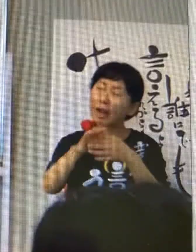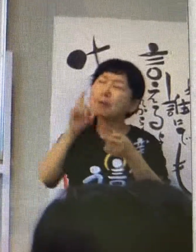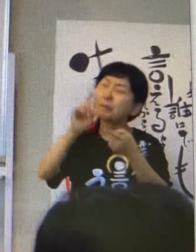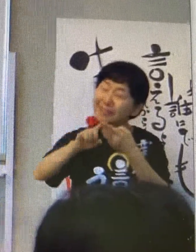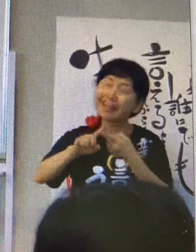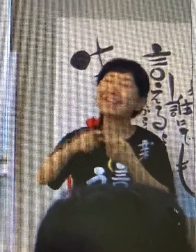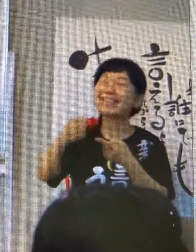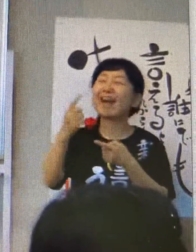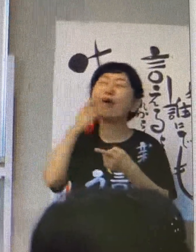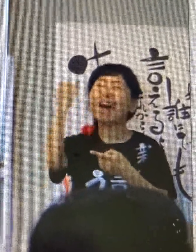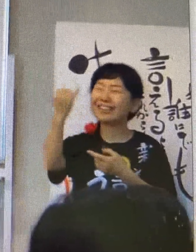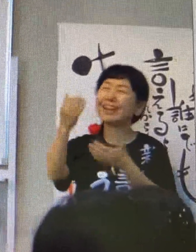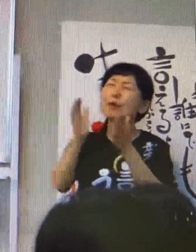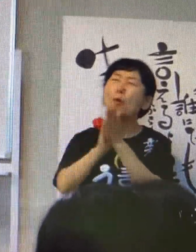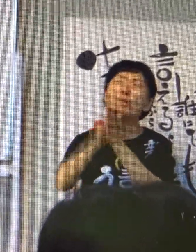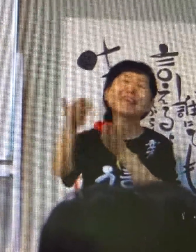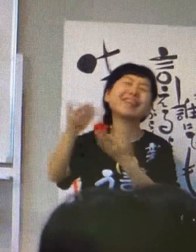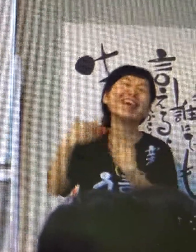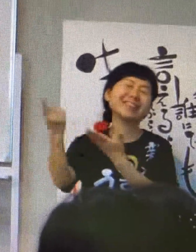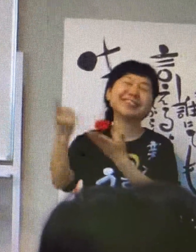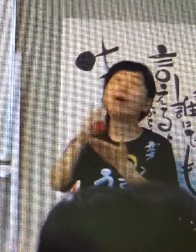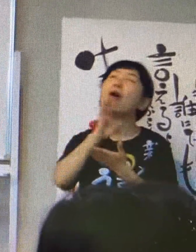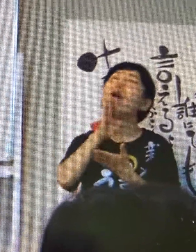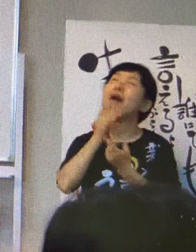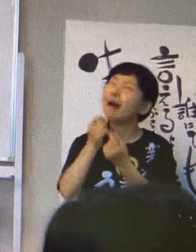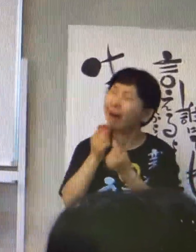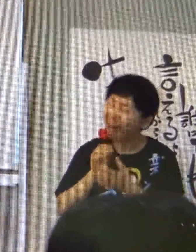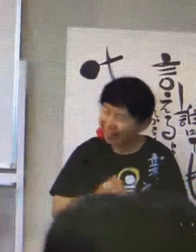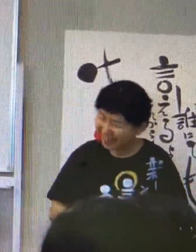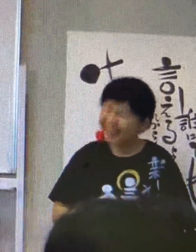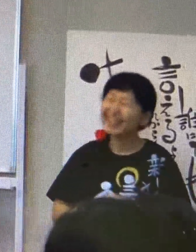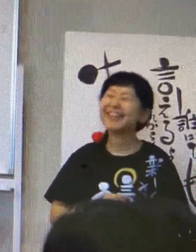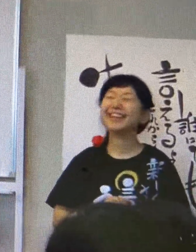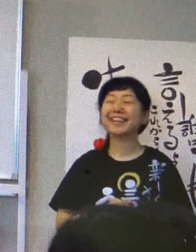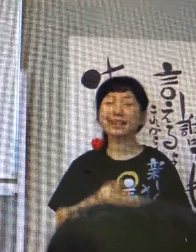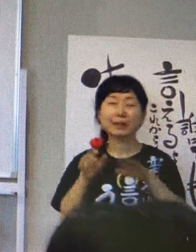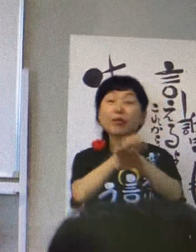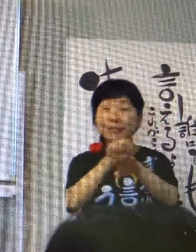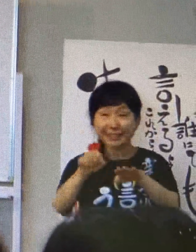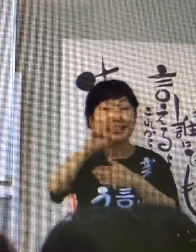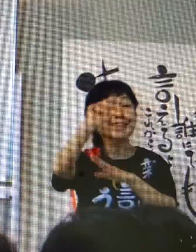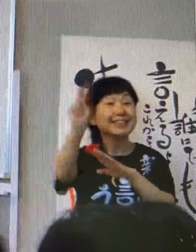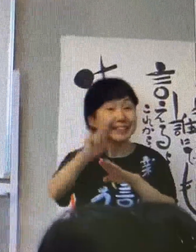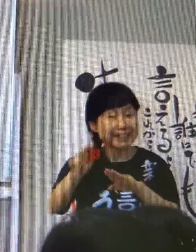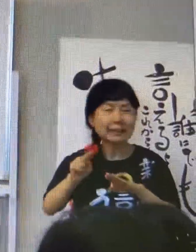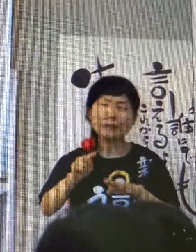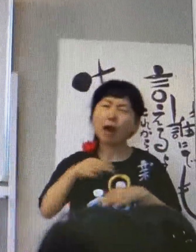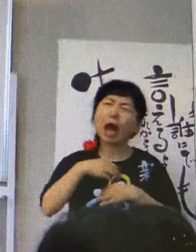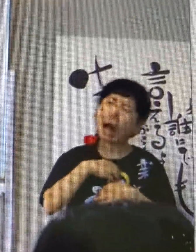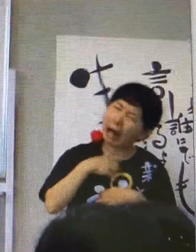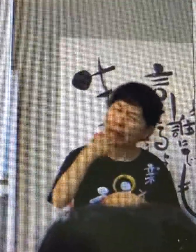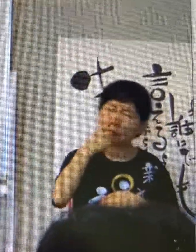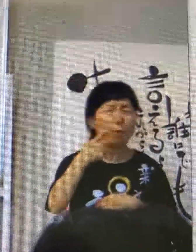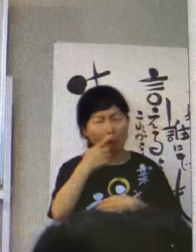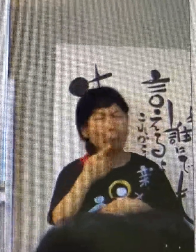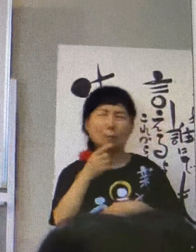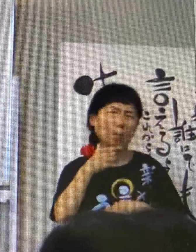ピッタリって よくほめられます たしかにそうだなぁと思うんですけど 特に字にコンプレックスのある方 己書 ぜひ❣